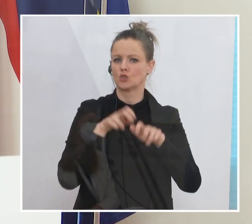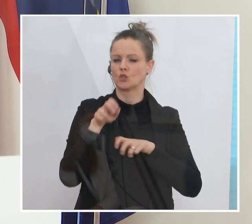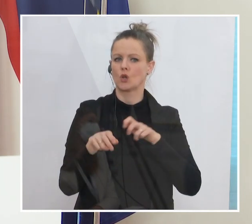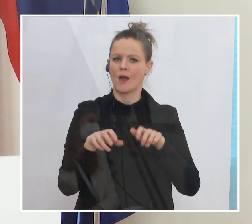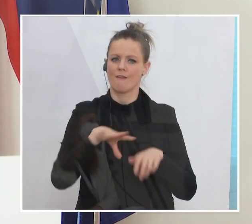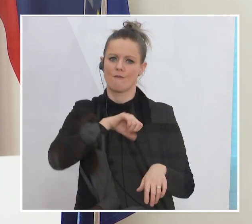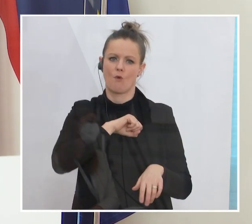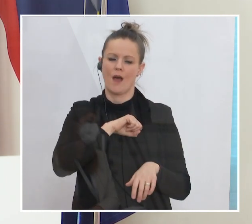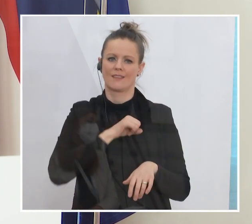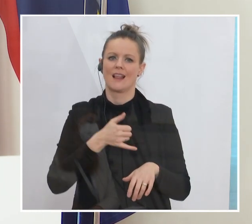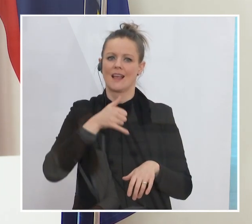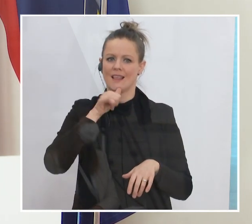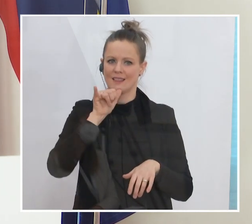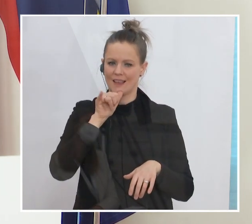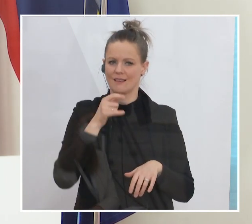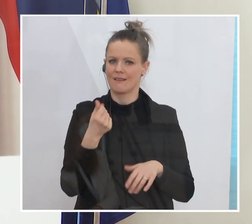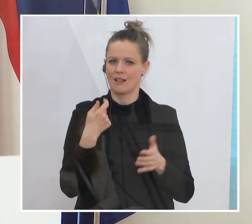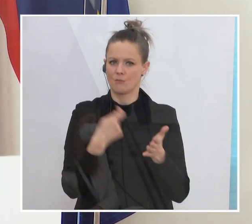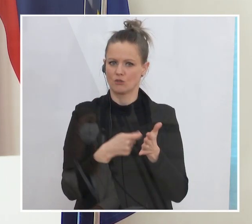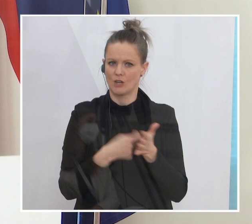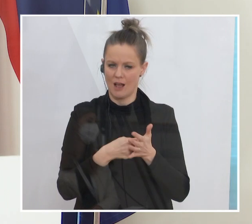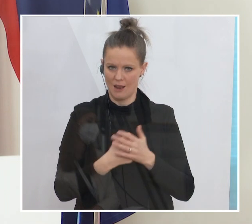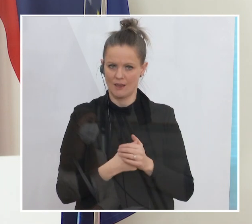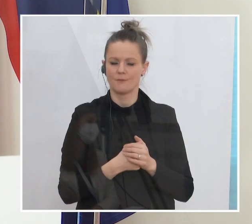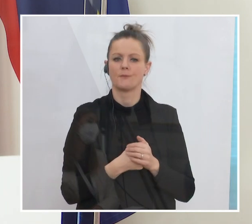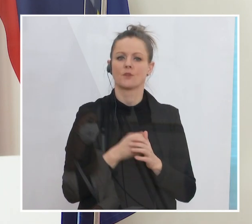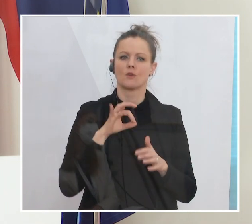Mindereinnahmen für die Arbeitnehmerinnen und Arbeitnehmer auch in der Kurzarbeit.